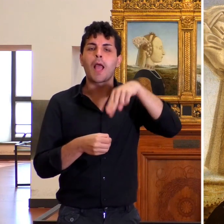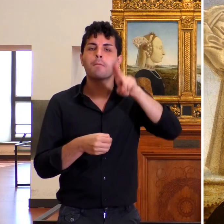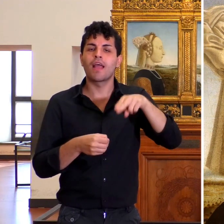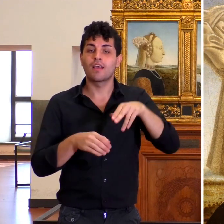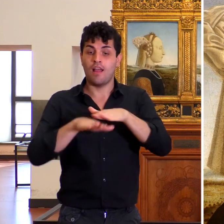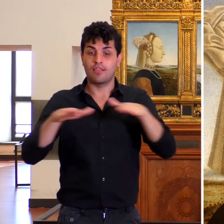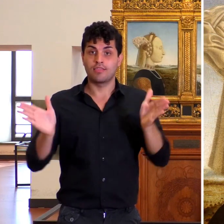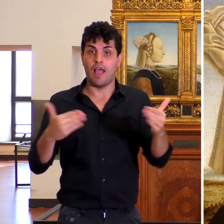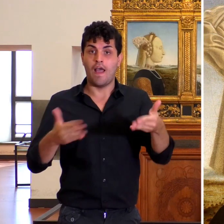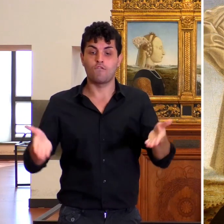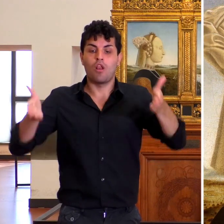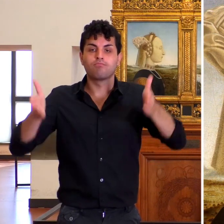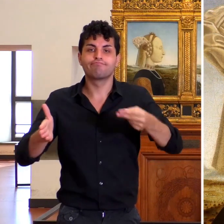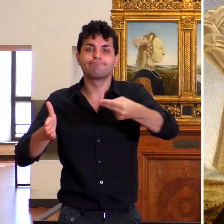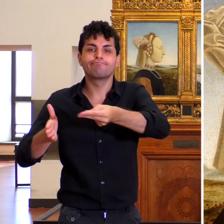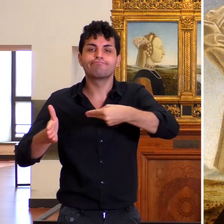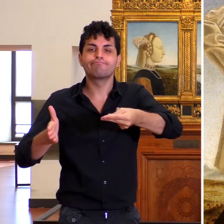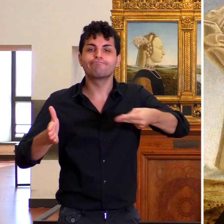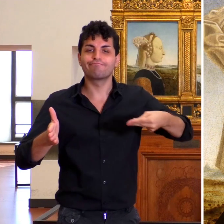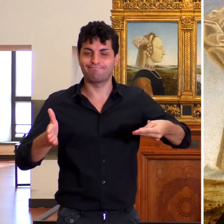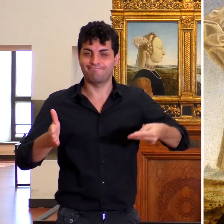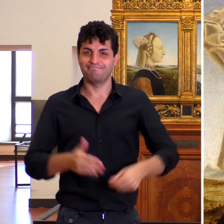è quella della tempera a olio su tavola.